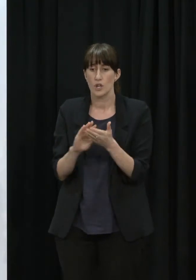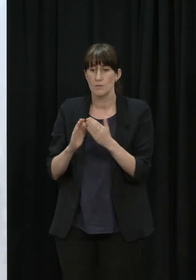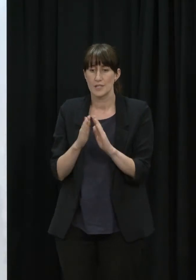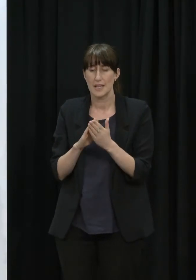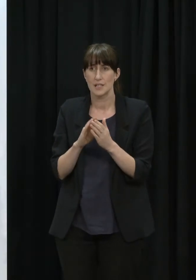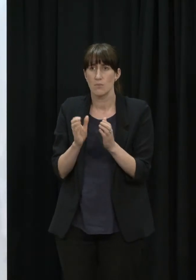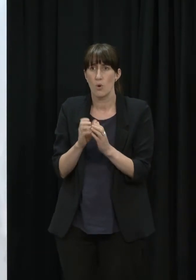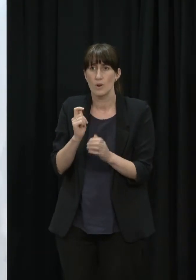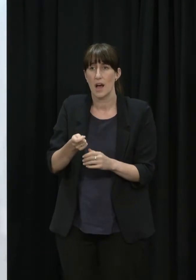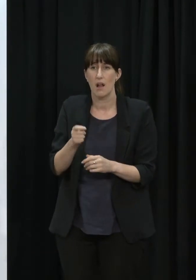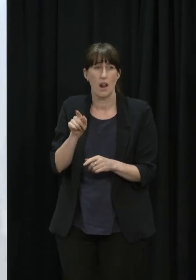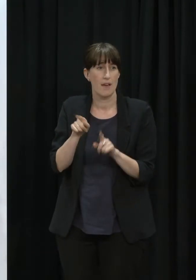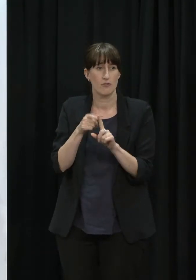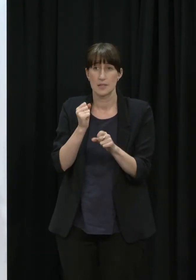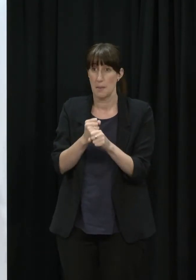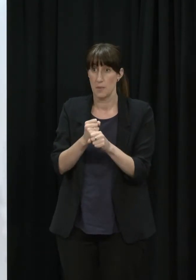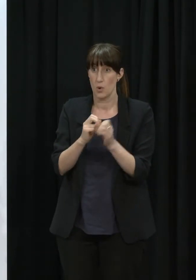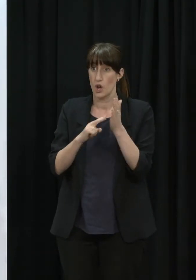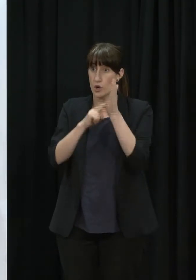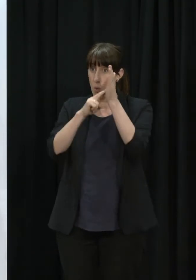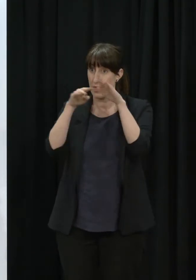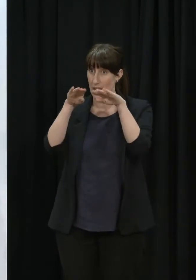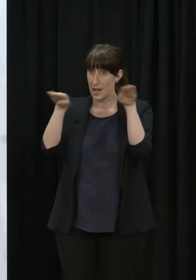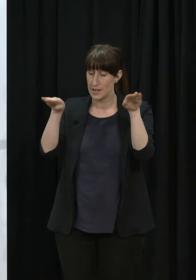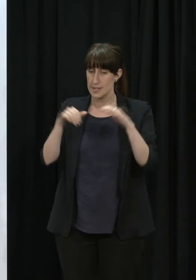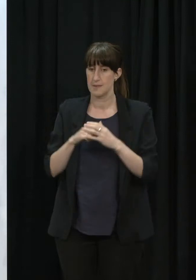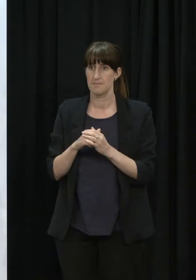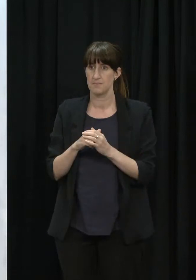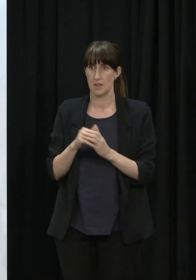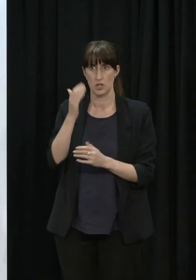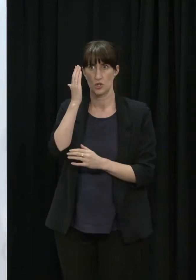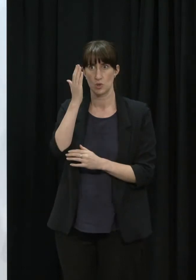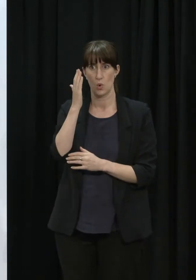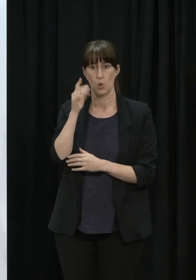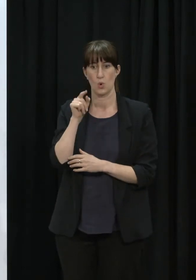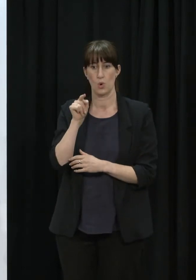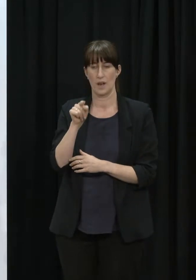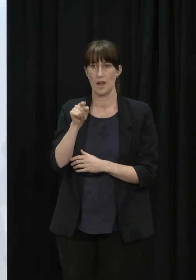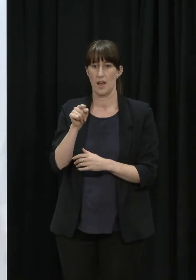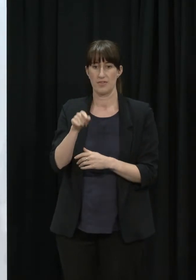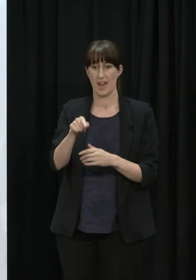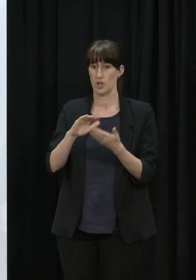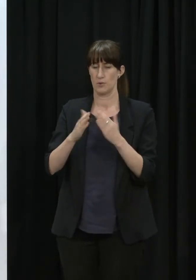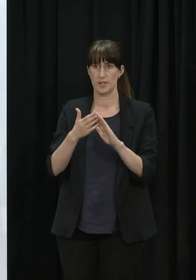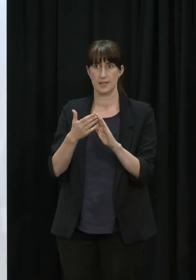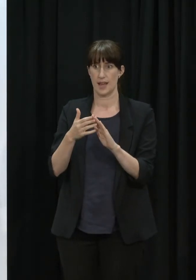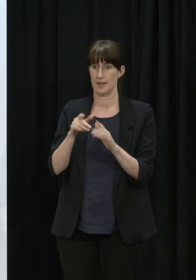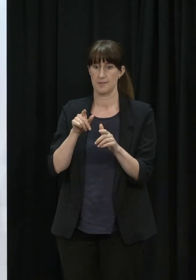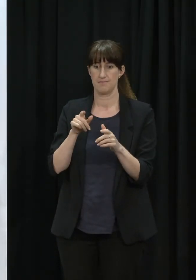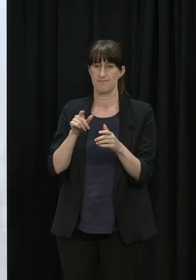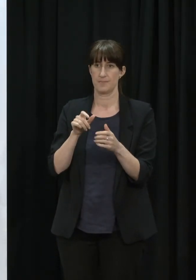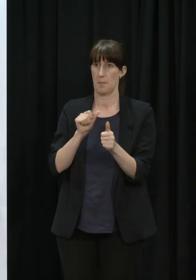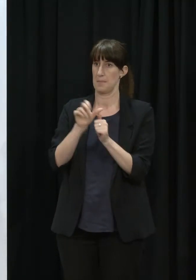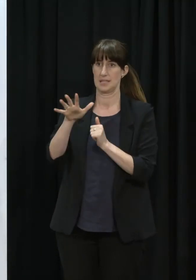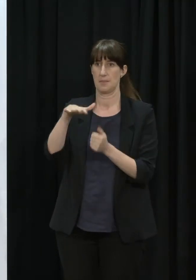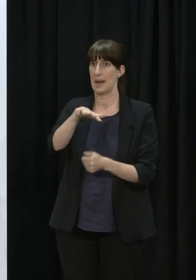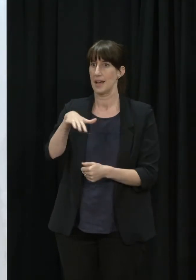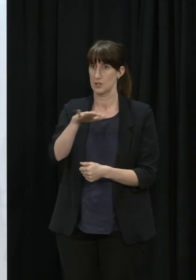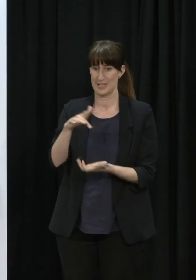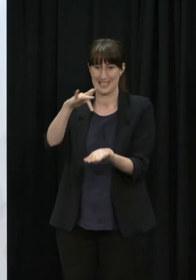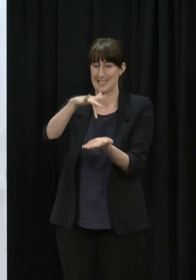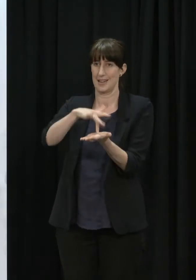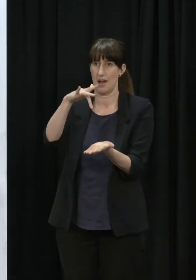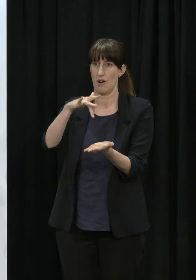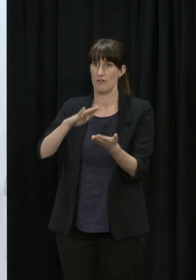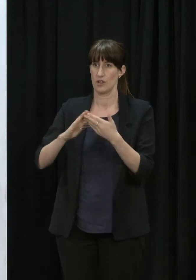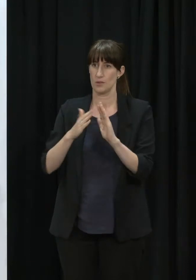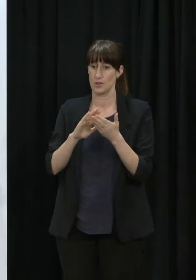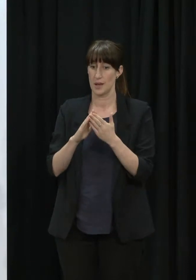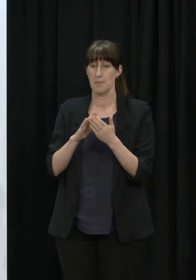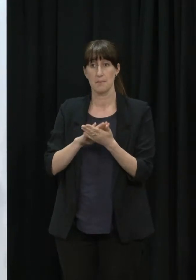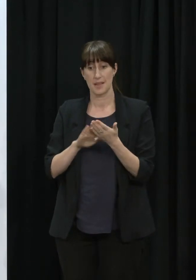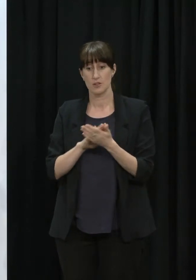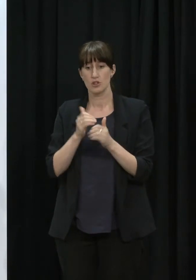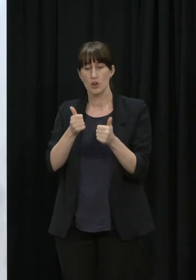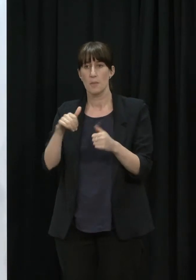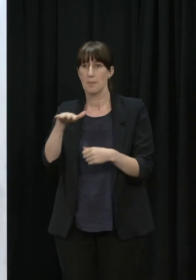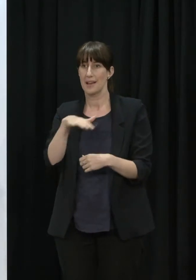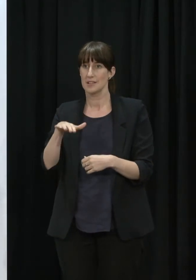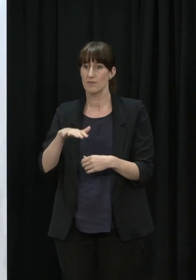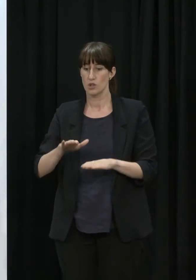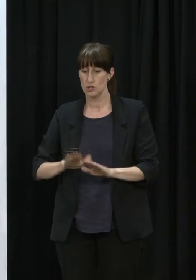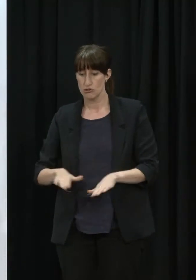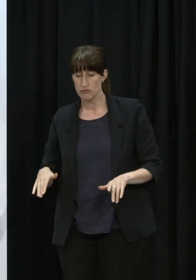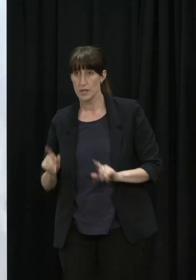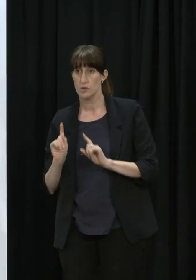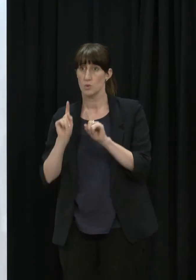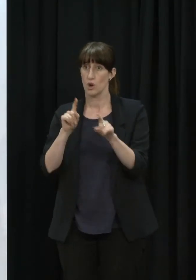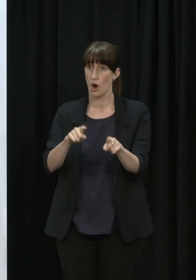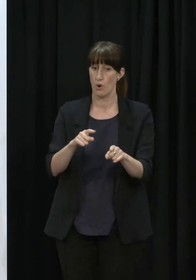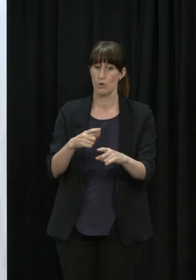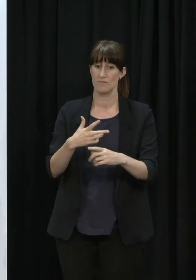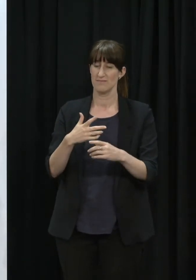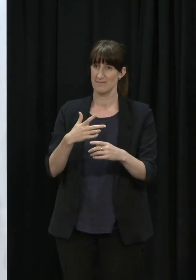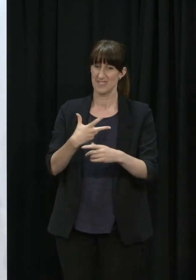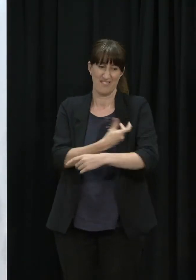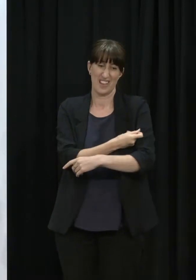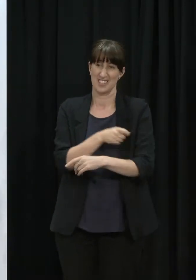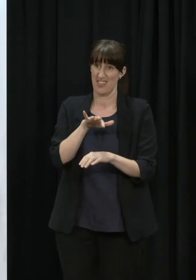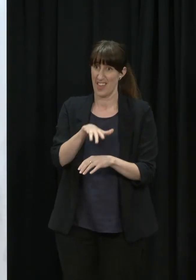whakarite atu. Ko nga whare